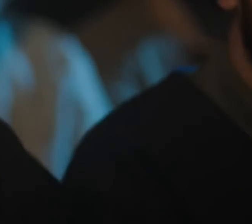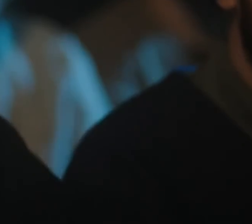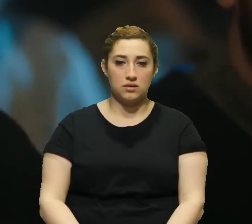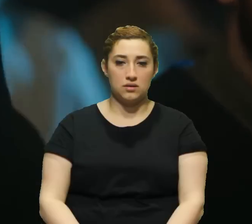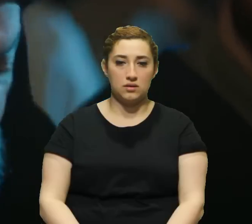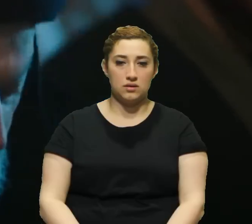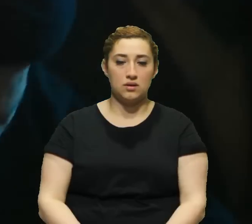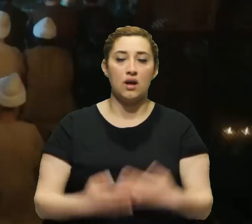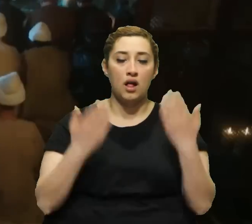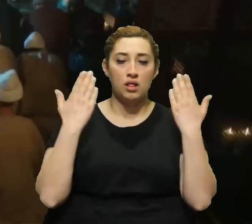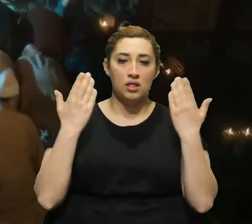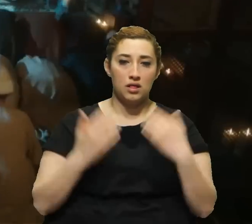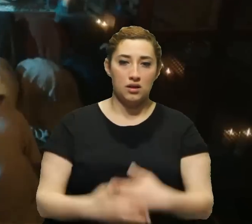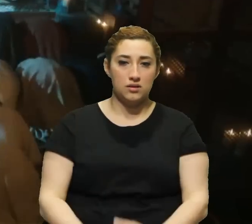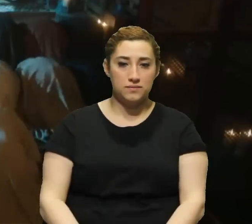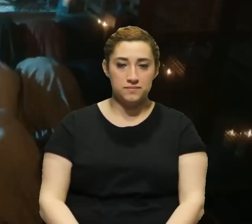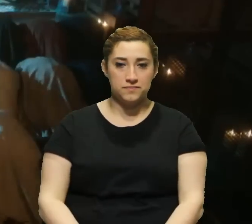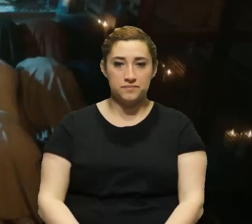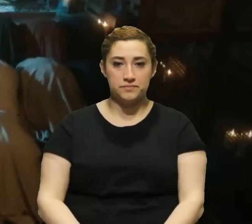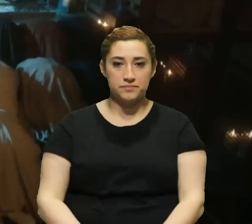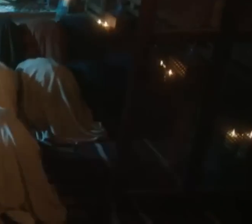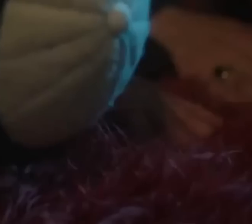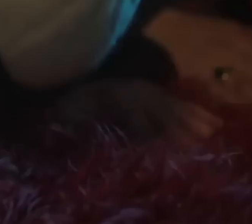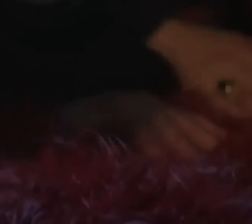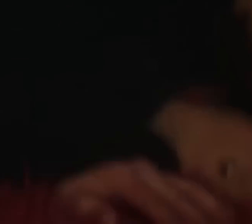Ya Allah! -(Hep bir ağızdan) Hu!